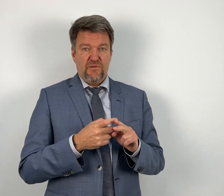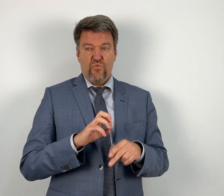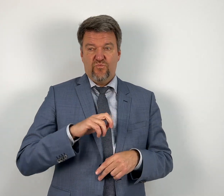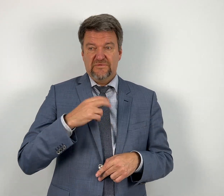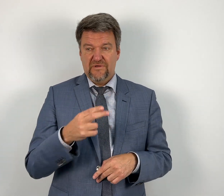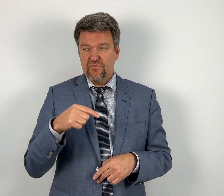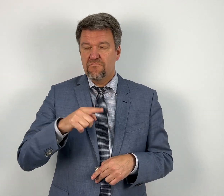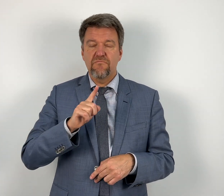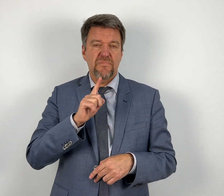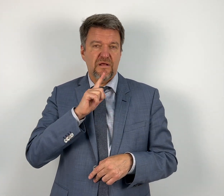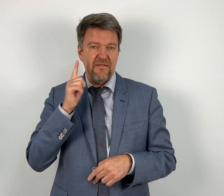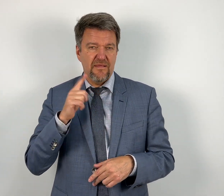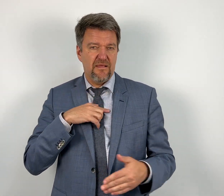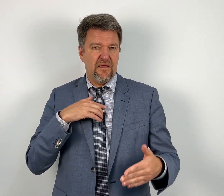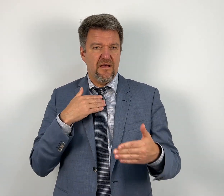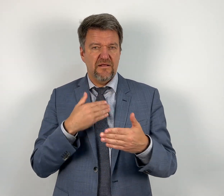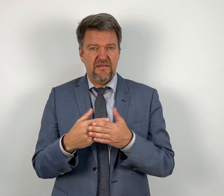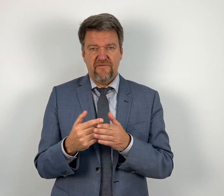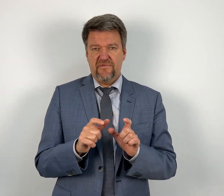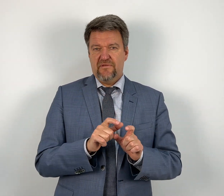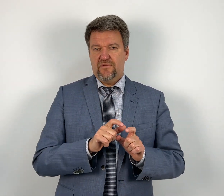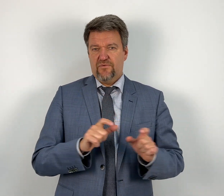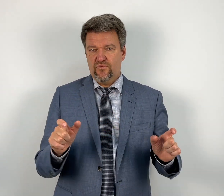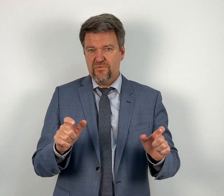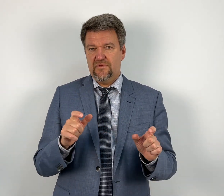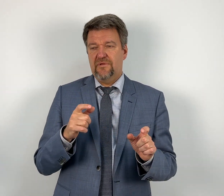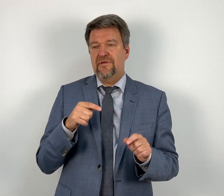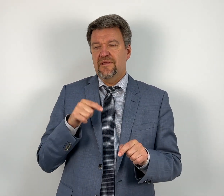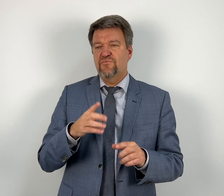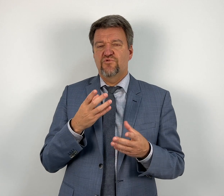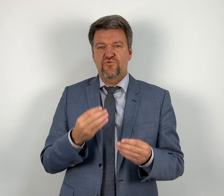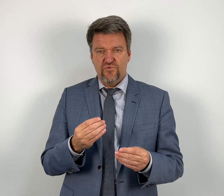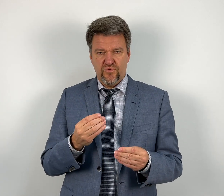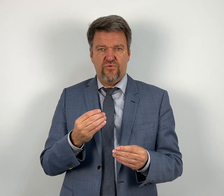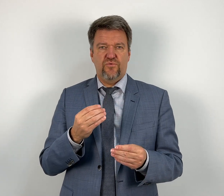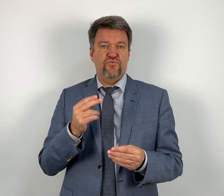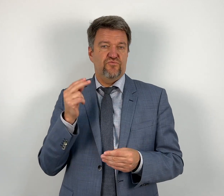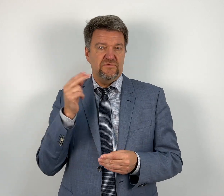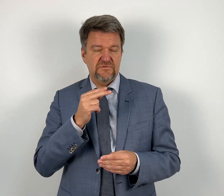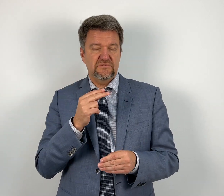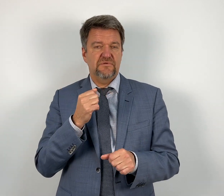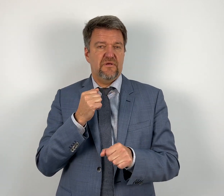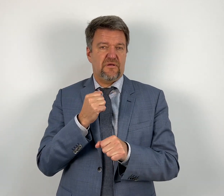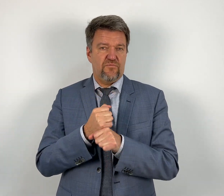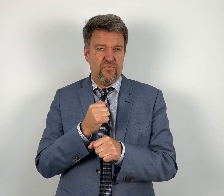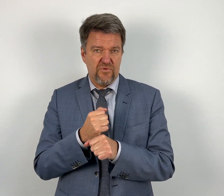Поэтому в УМЦ находятся молодые активные люди, им еще учиться и работать,